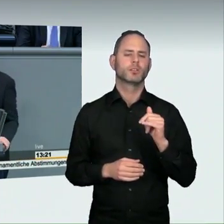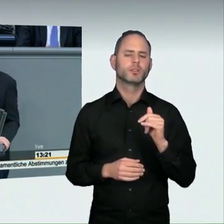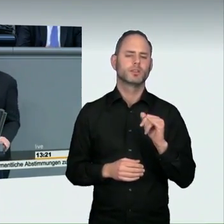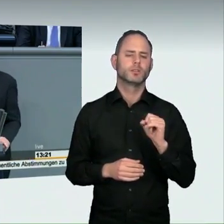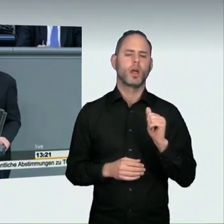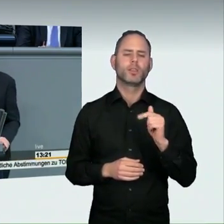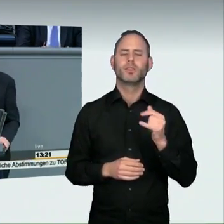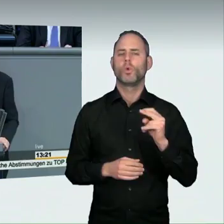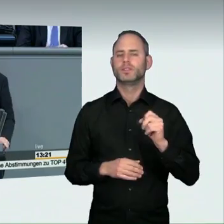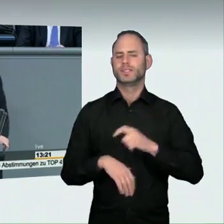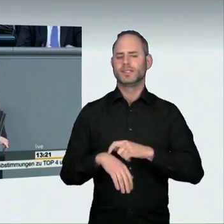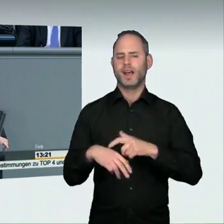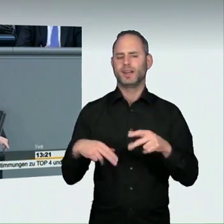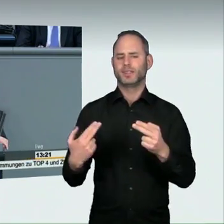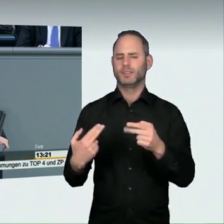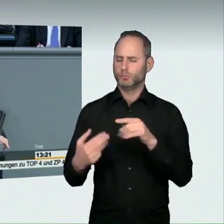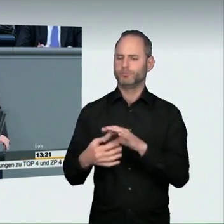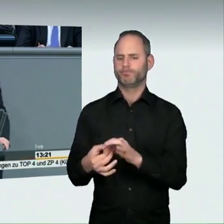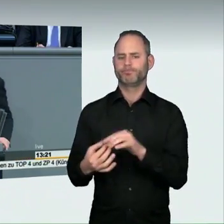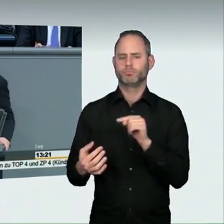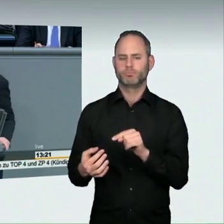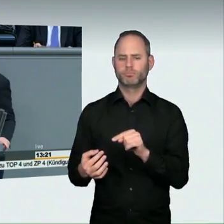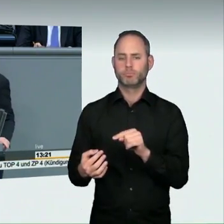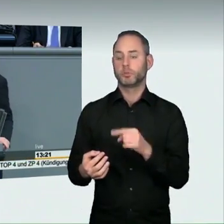Den besten Entwurf zum Mietrecht hat Heiko Maas vorgelegt.